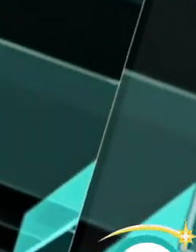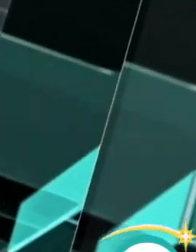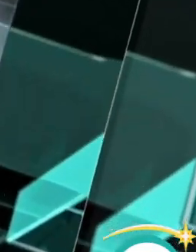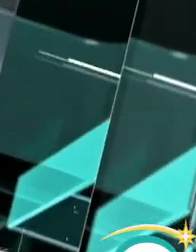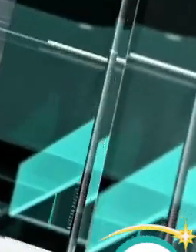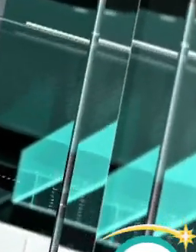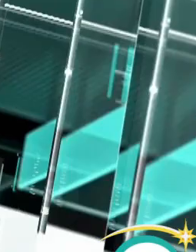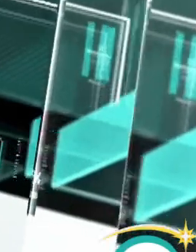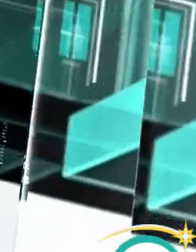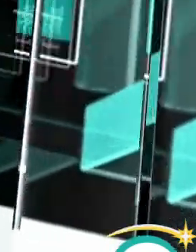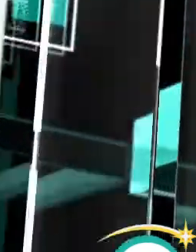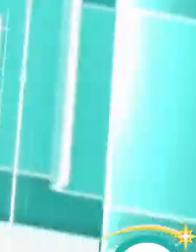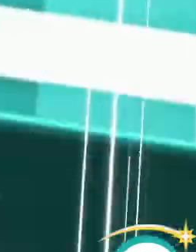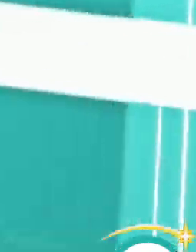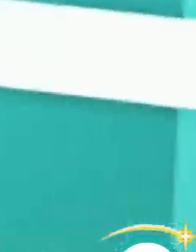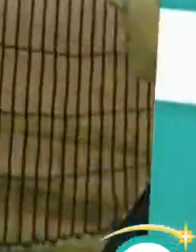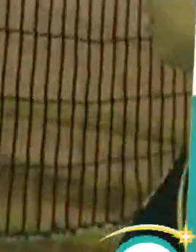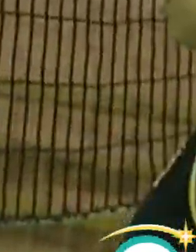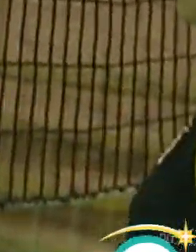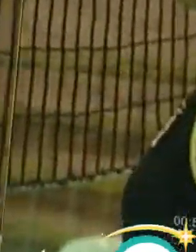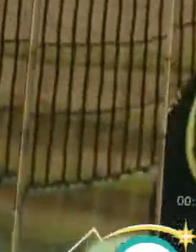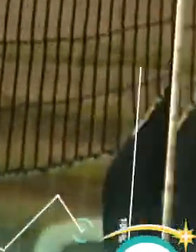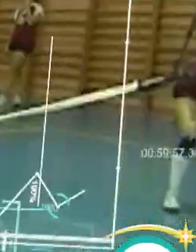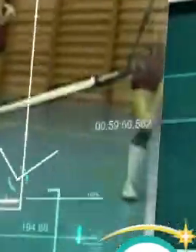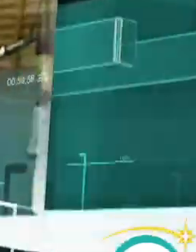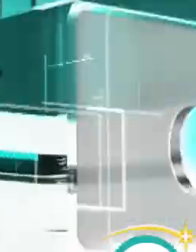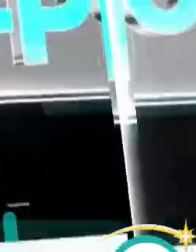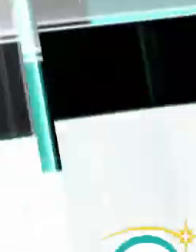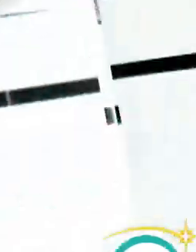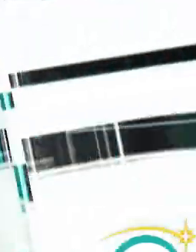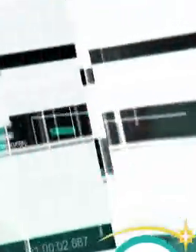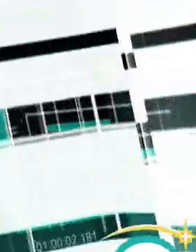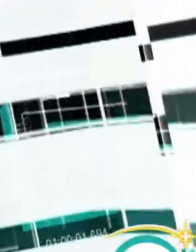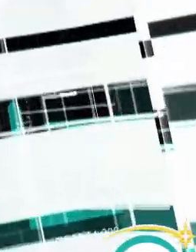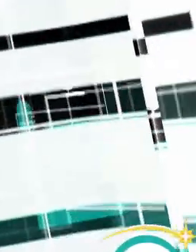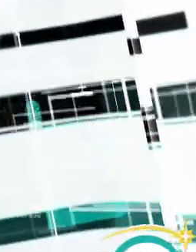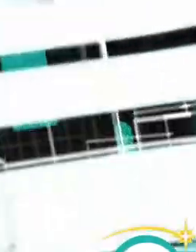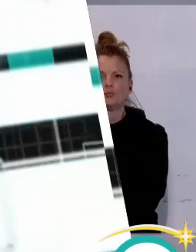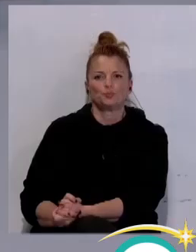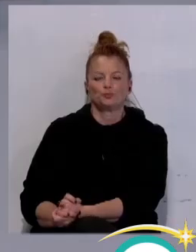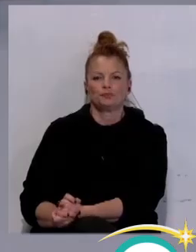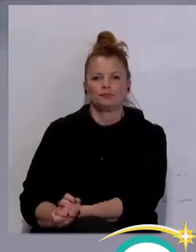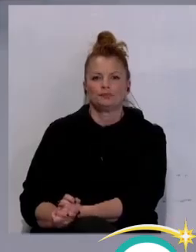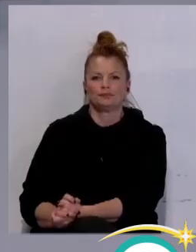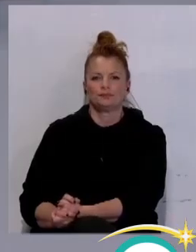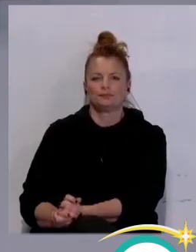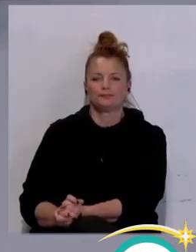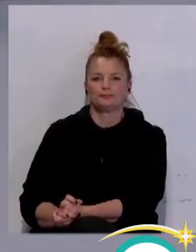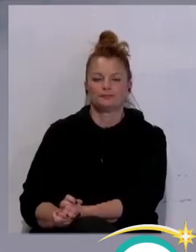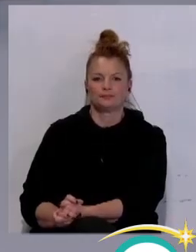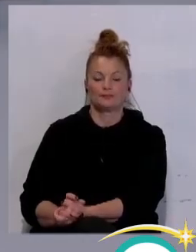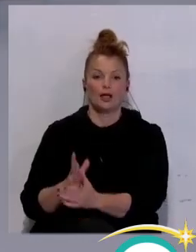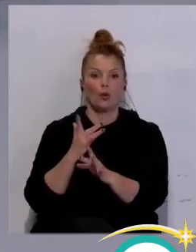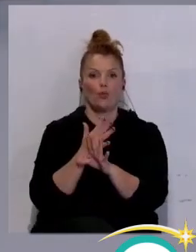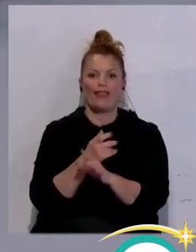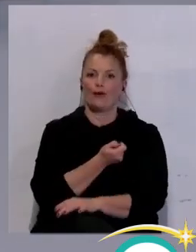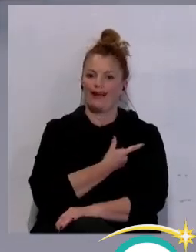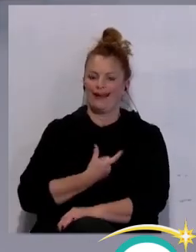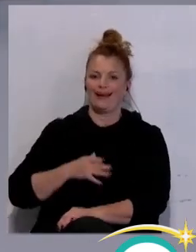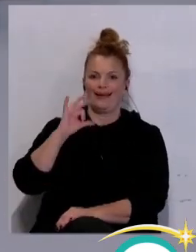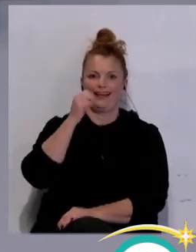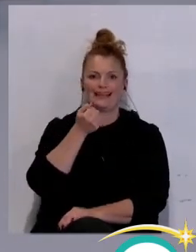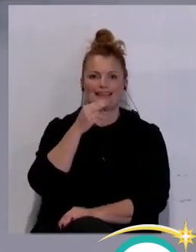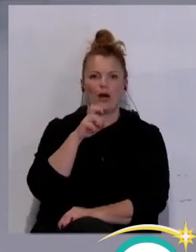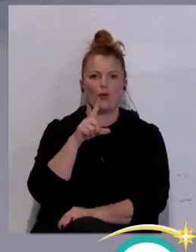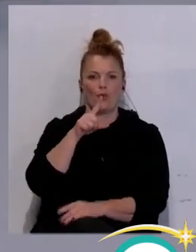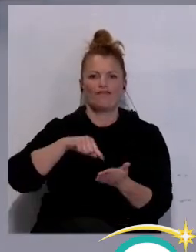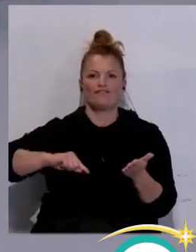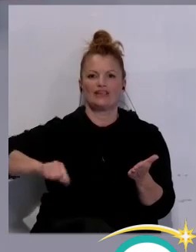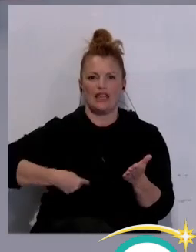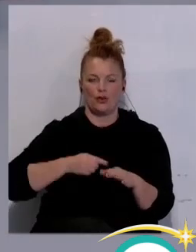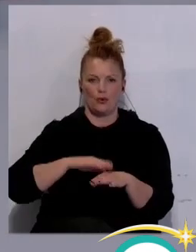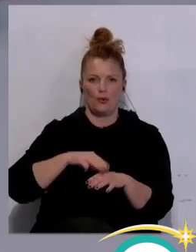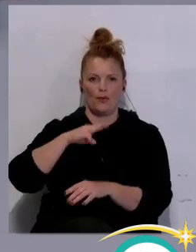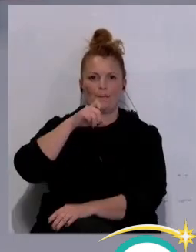canaria el jugador gaditano olmo ha fichado por el mistar fútbol sala